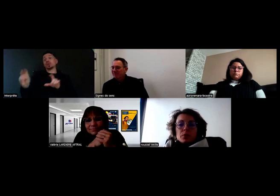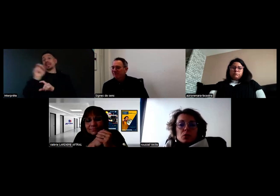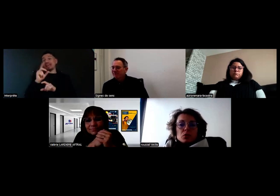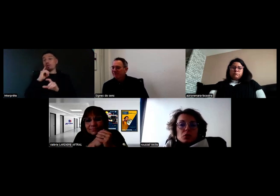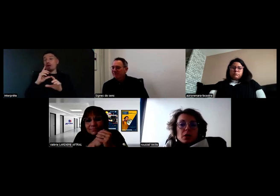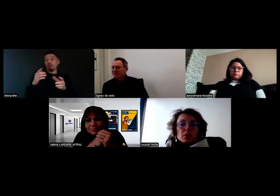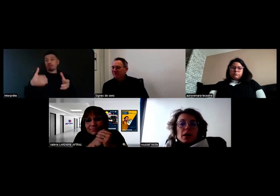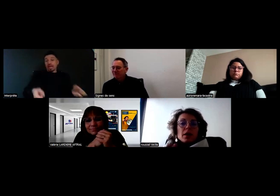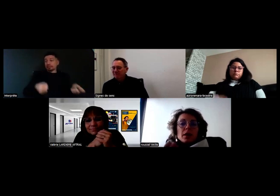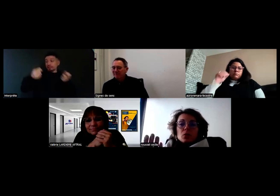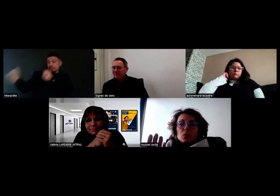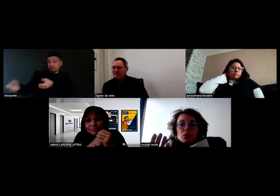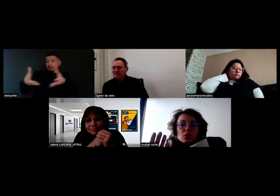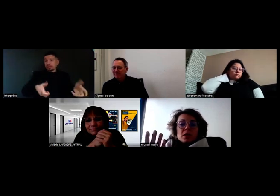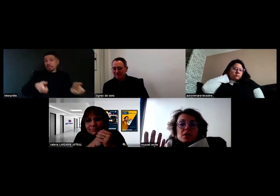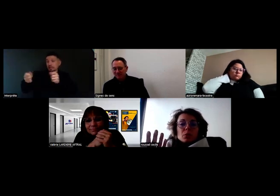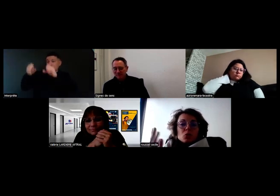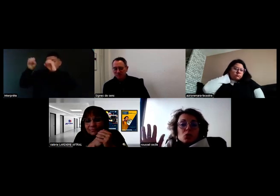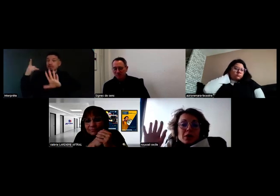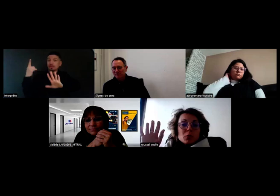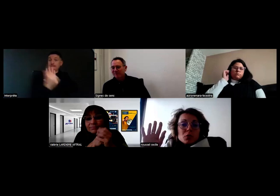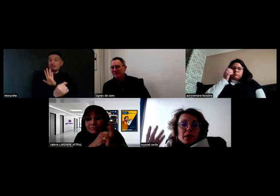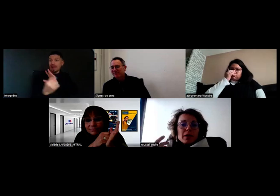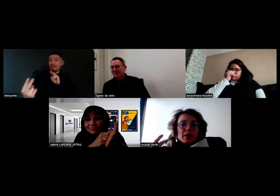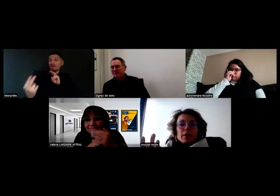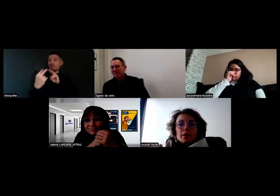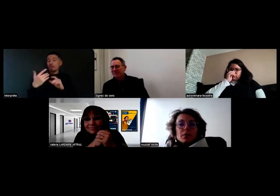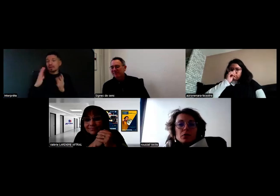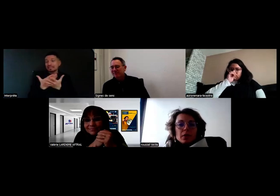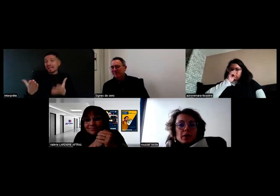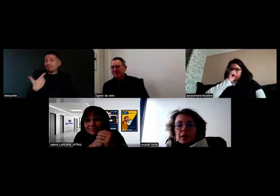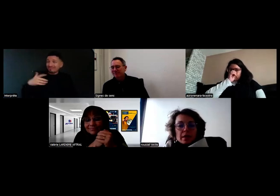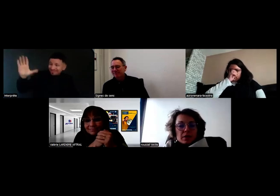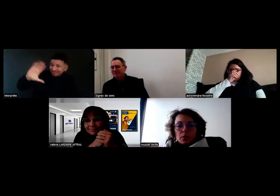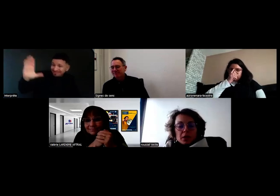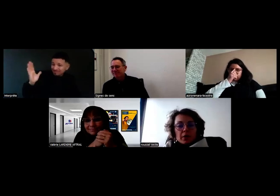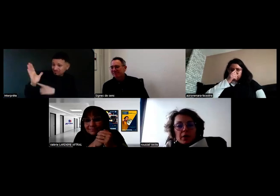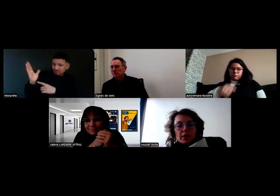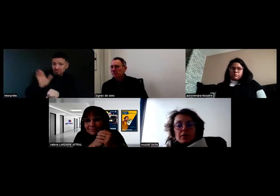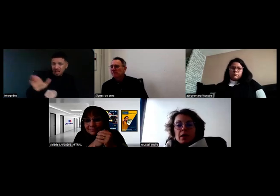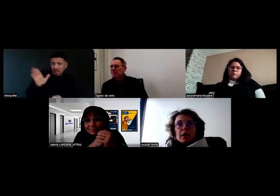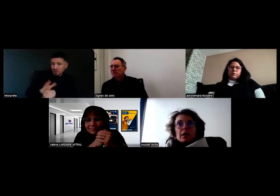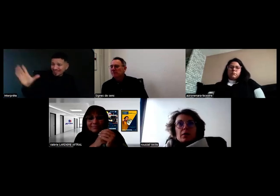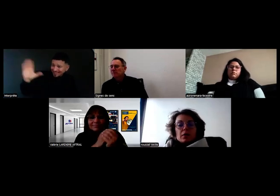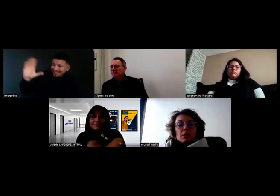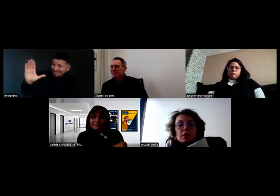Et on sait se dire bonjour avec une main, et ça n'empêche pas de faire le travail.